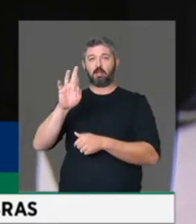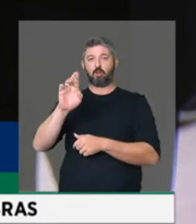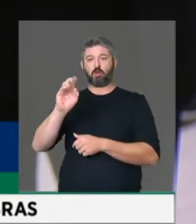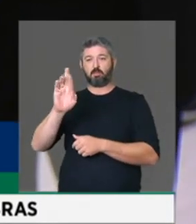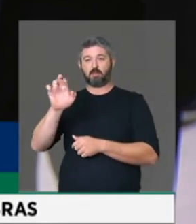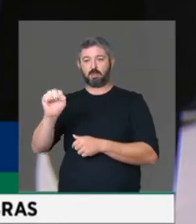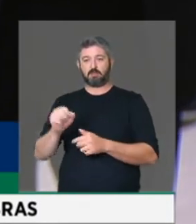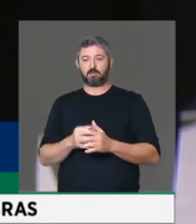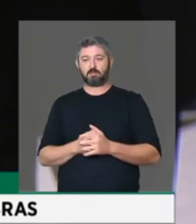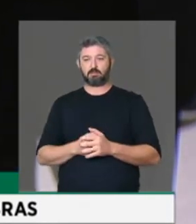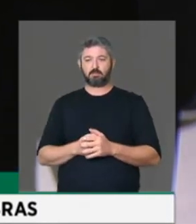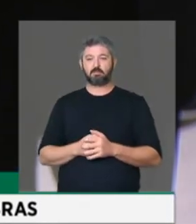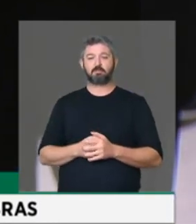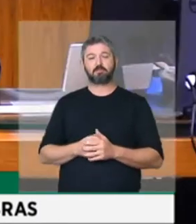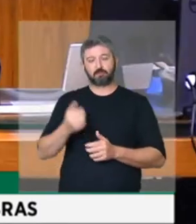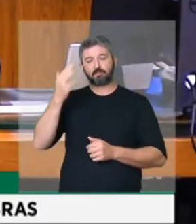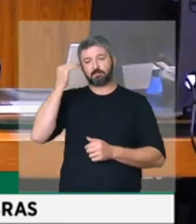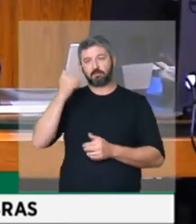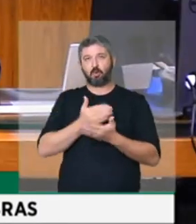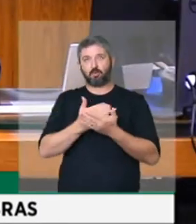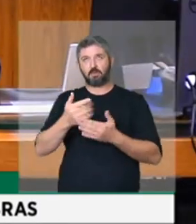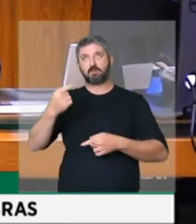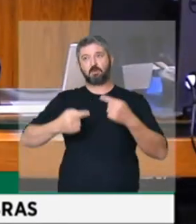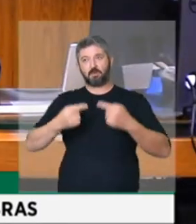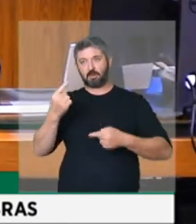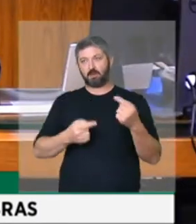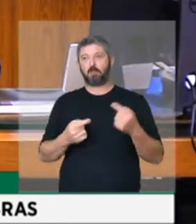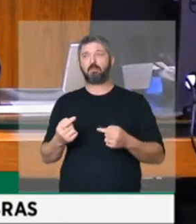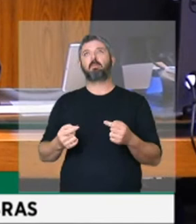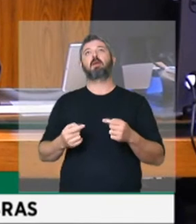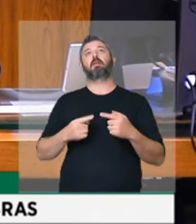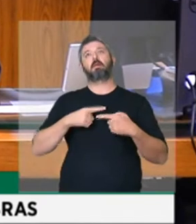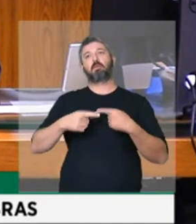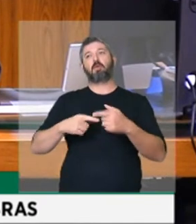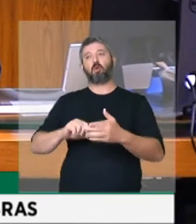ENTREGAR A ELETROBRAS. ESTAMOS AQUI-- [PRESIDENTE]: NÓS JÁ SABÍAMOS QUE ÍAMOS ABRIR DEBATE PARA DISCUSSÕES SÉRIAS E QUE OBSTRUÇÃO VIR